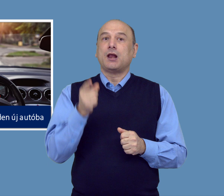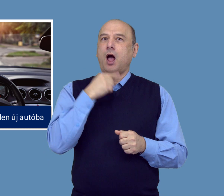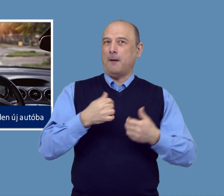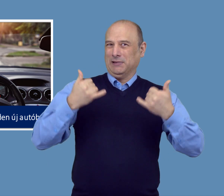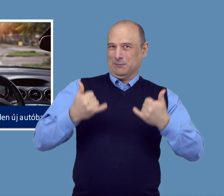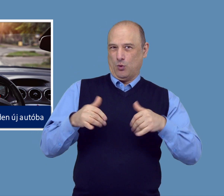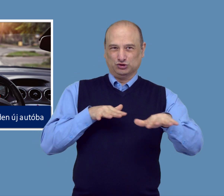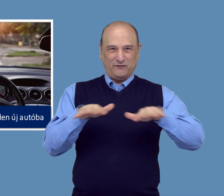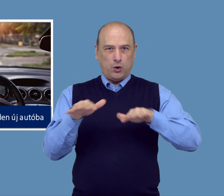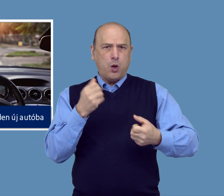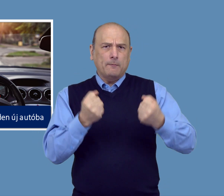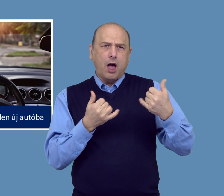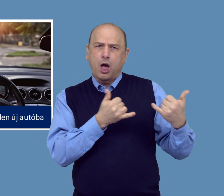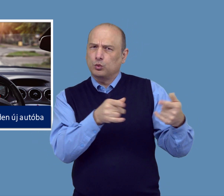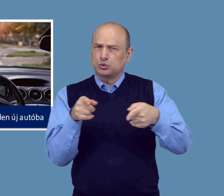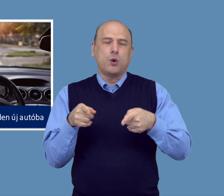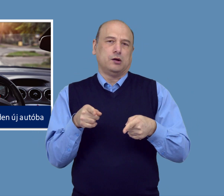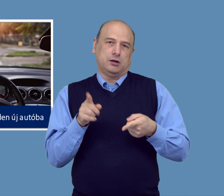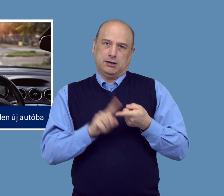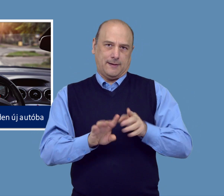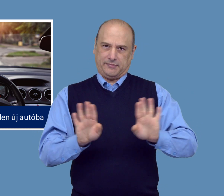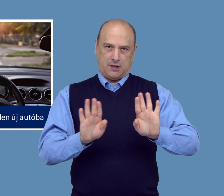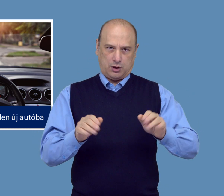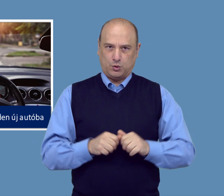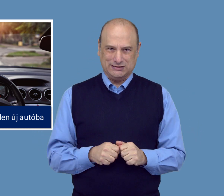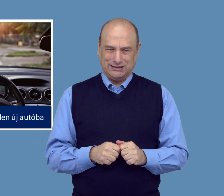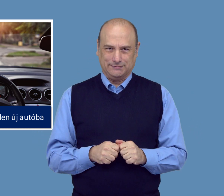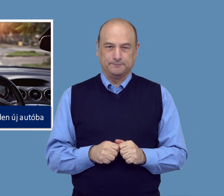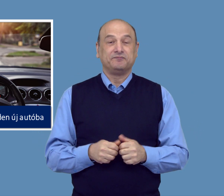A jelenleg már az utakon közlekedő autókra nem vonatkozik ez a kötelezettség.